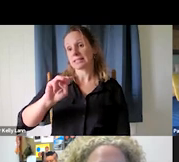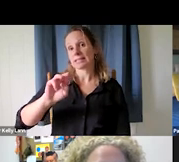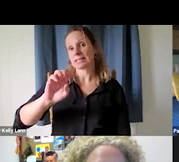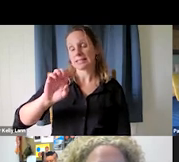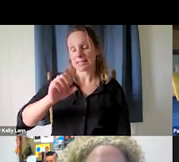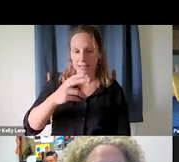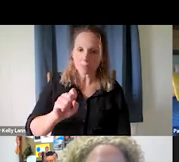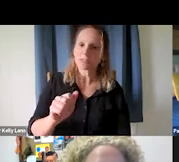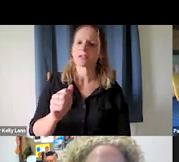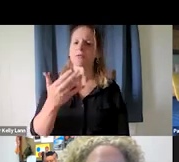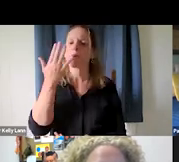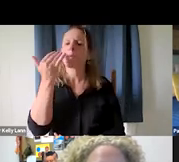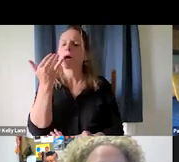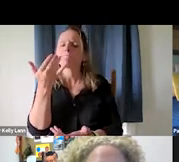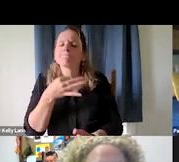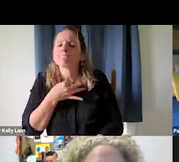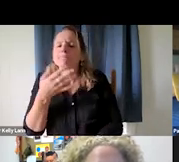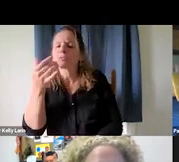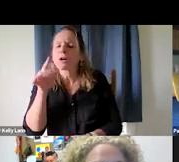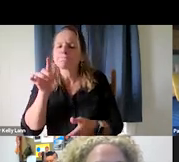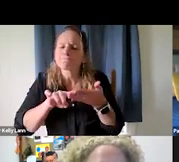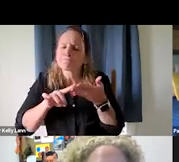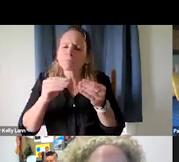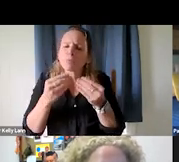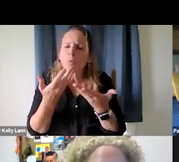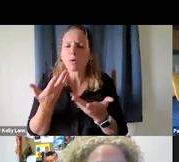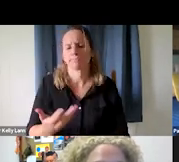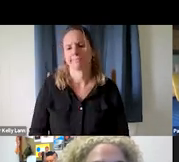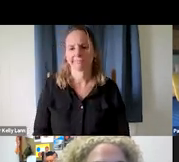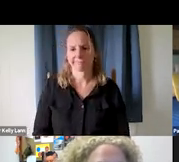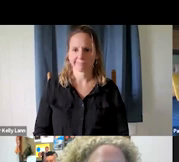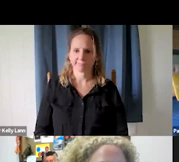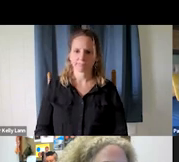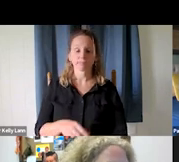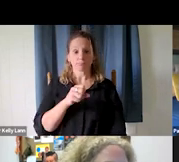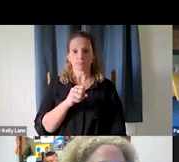¿qué le hizo indagar un poco más e incluir algunas investigaciones? Bueno,